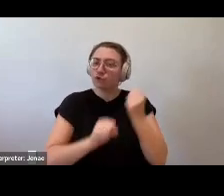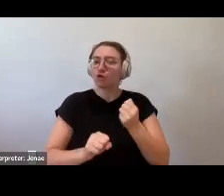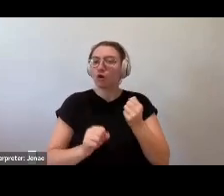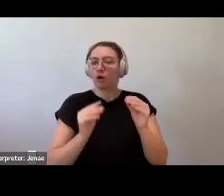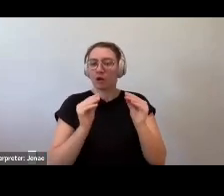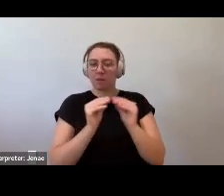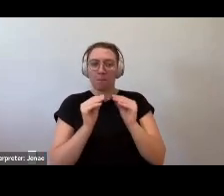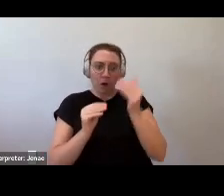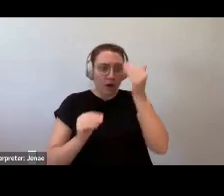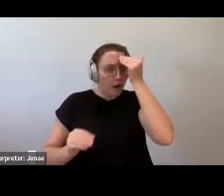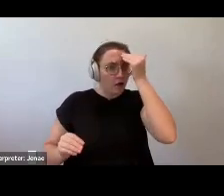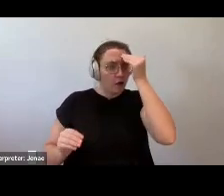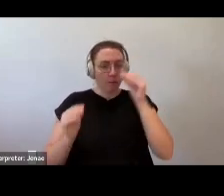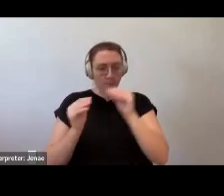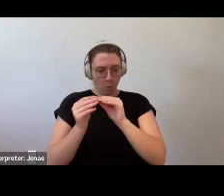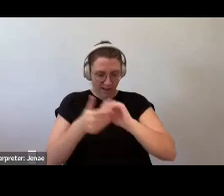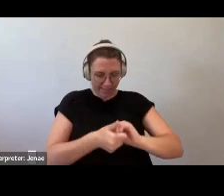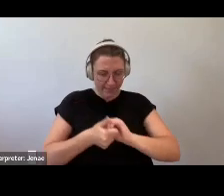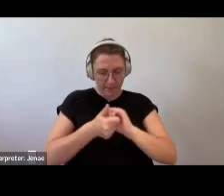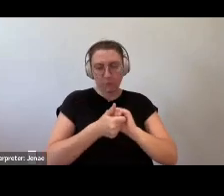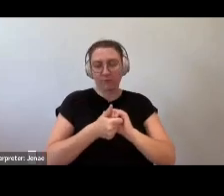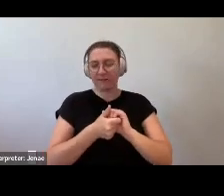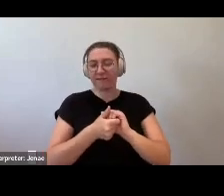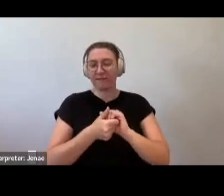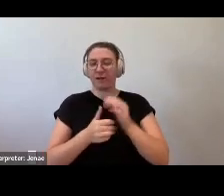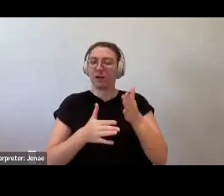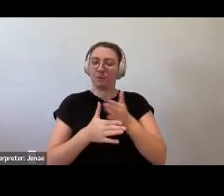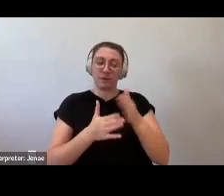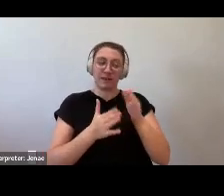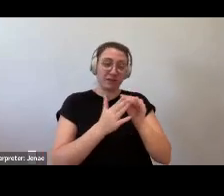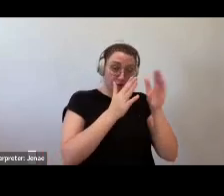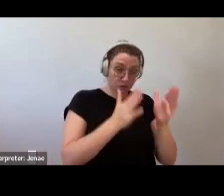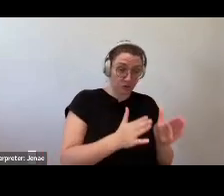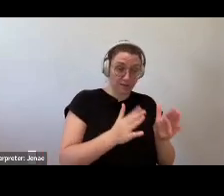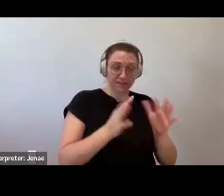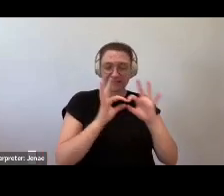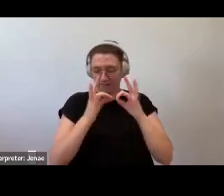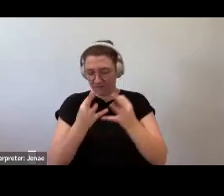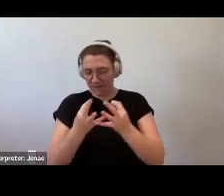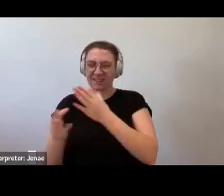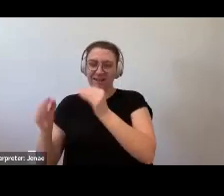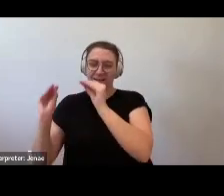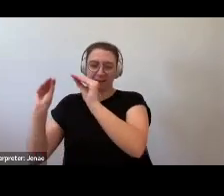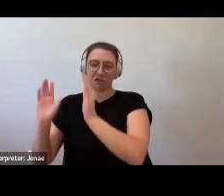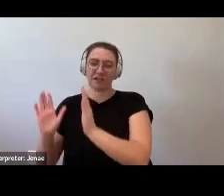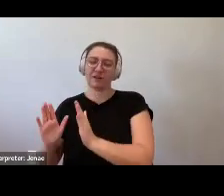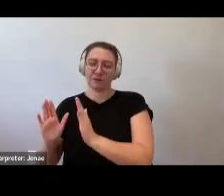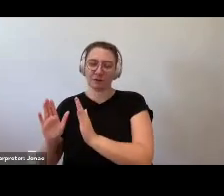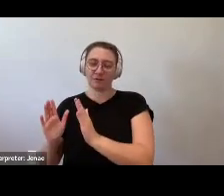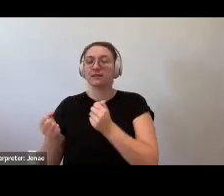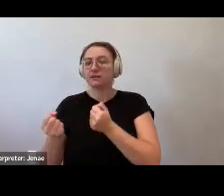alianzas más sólidas, mejor informadas y colaborativas entre estudiantes, familias, educadores y